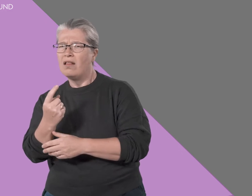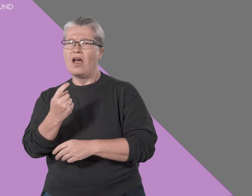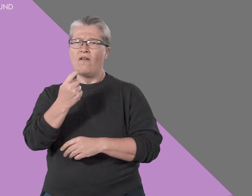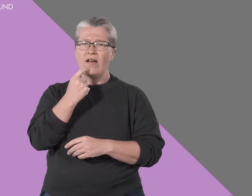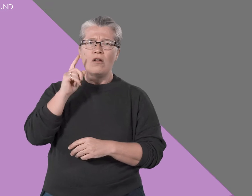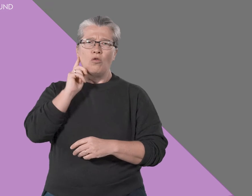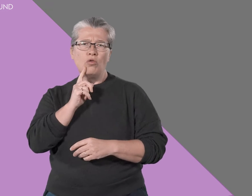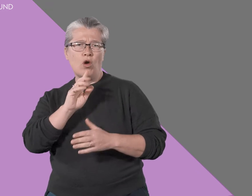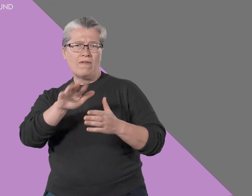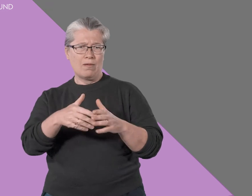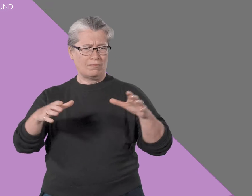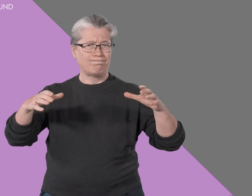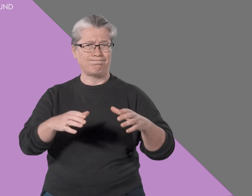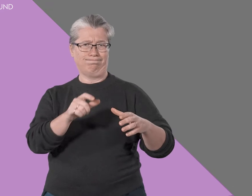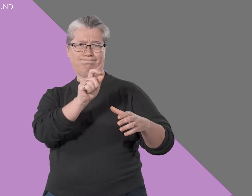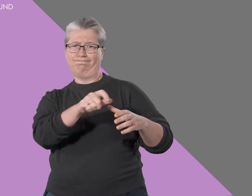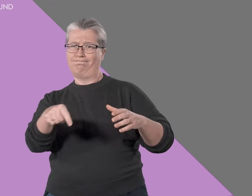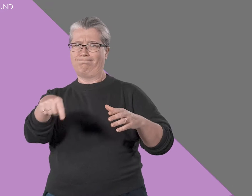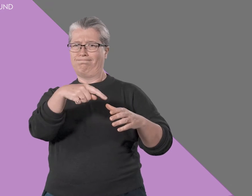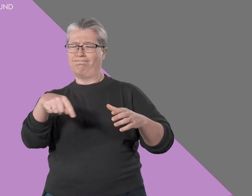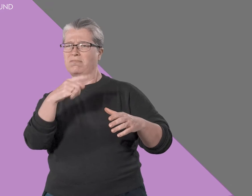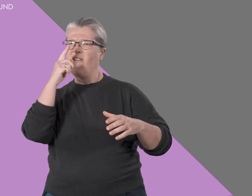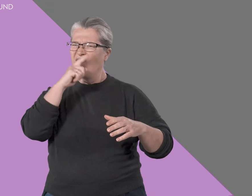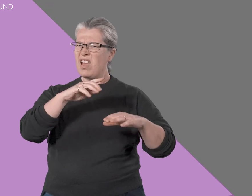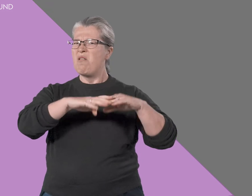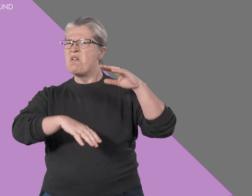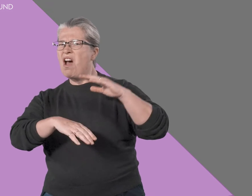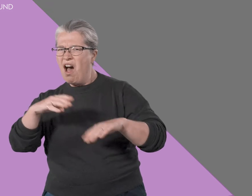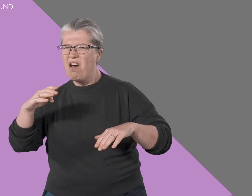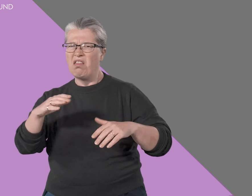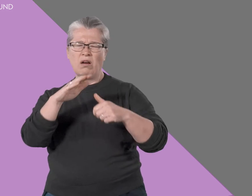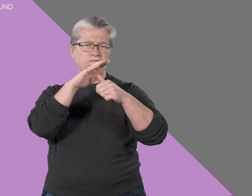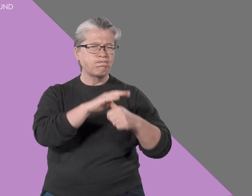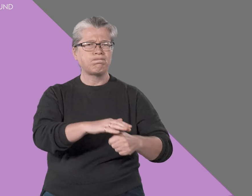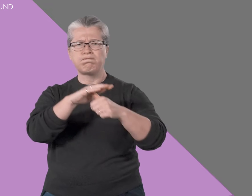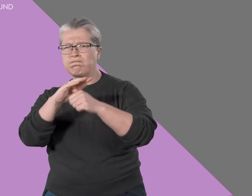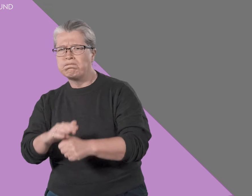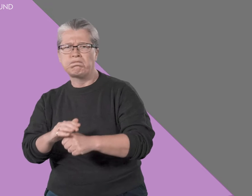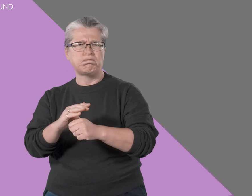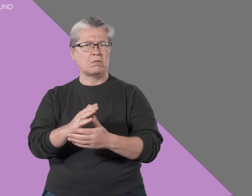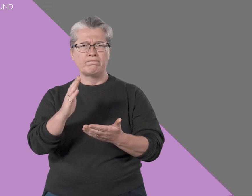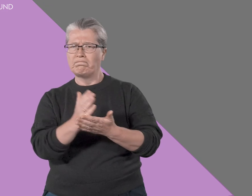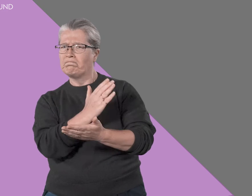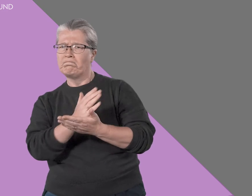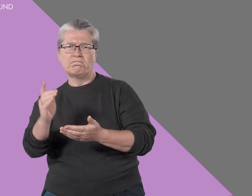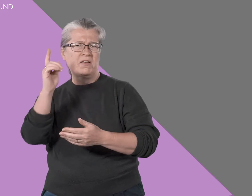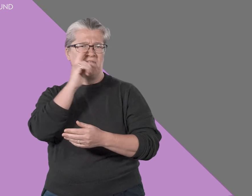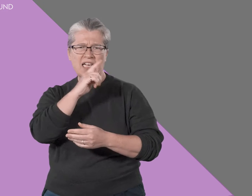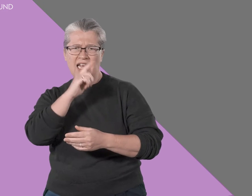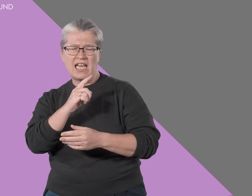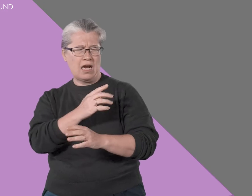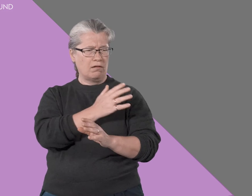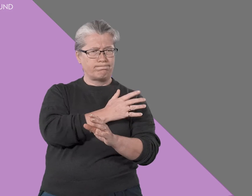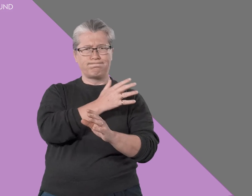som döv- och teckenspråks- gemenskapens medlemmar utsatts -